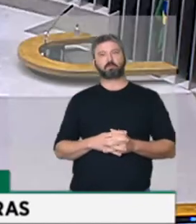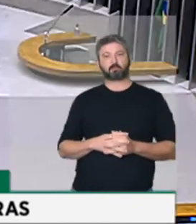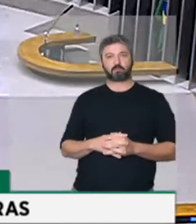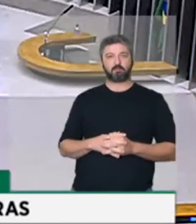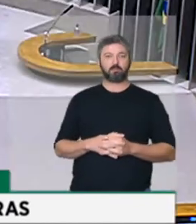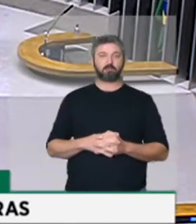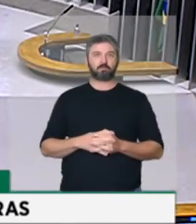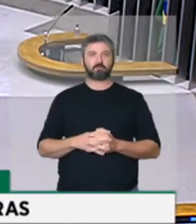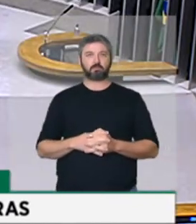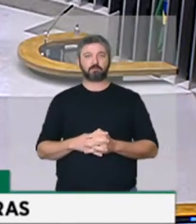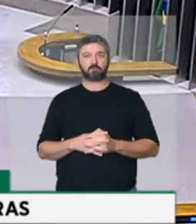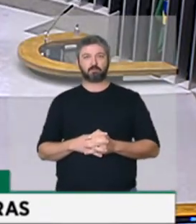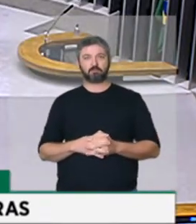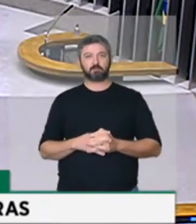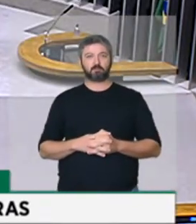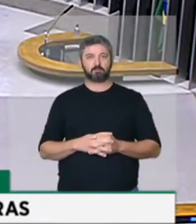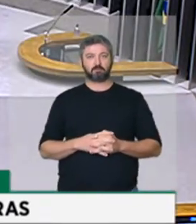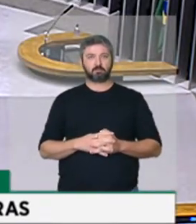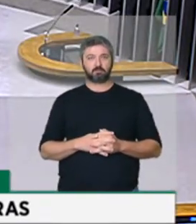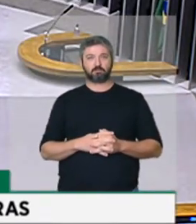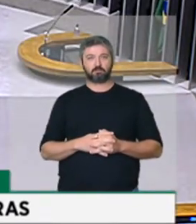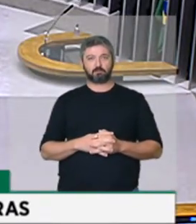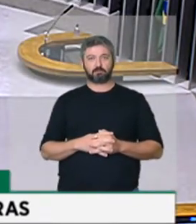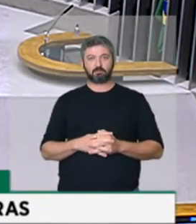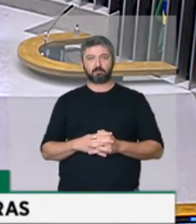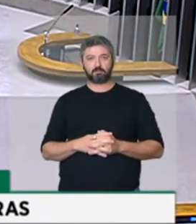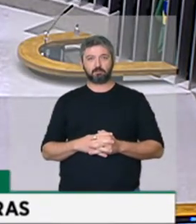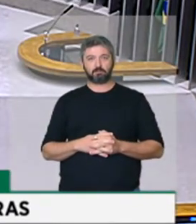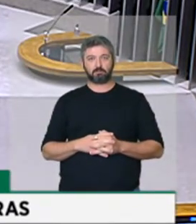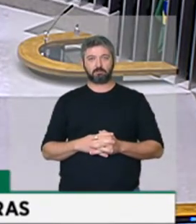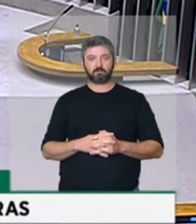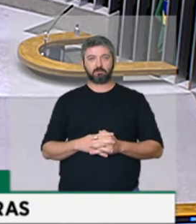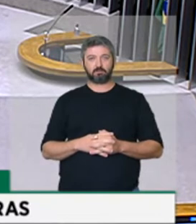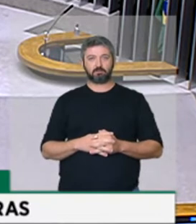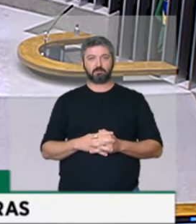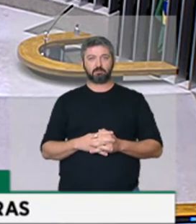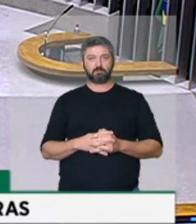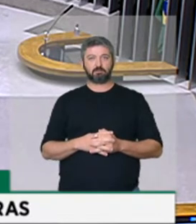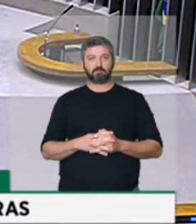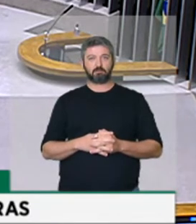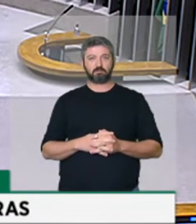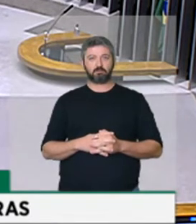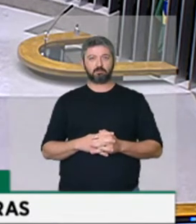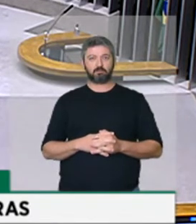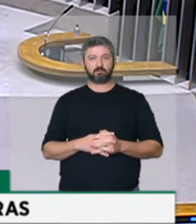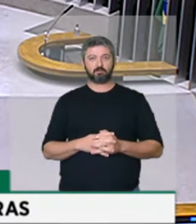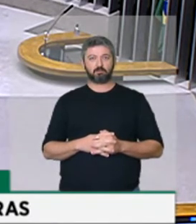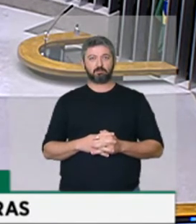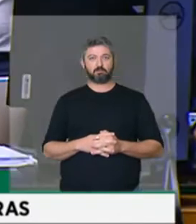ORIENTA O PT? -- [DEP. BOHN GASS]: PRESIDENTE-- [FALAS SOBREPOSTAS] DEPUTADO JOSEILDO, POR FAVOR. VAI FAZER